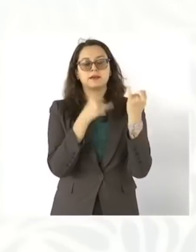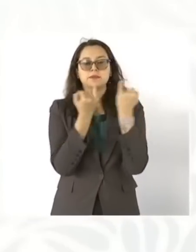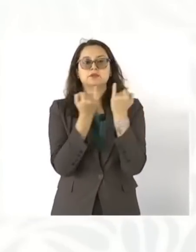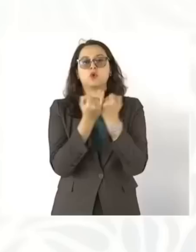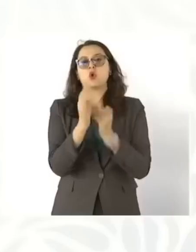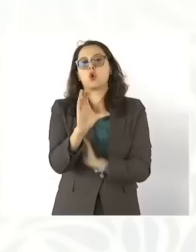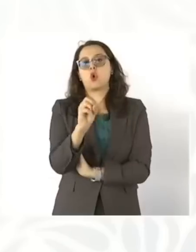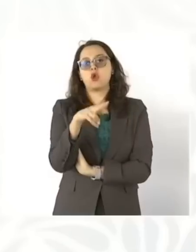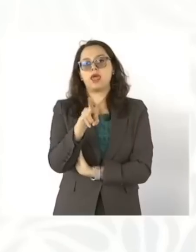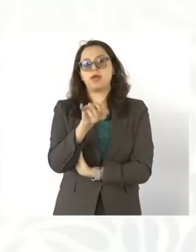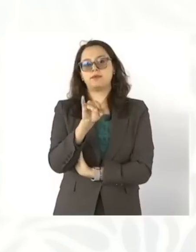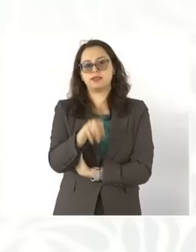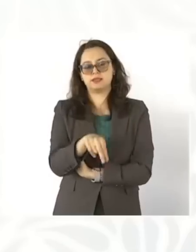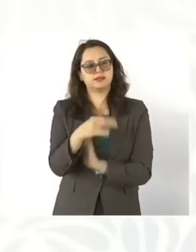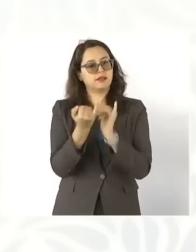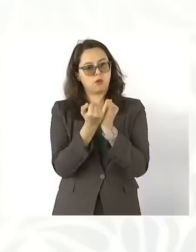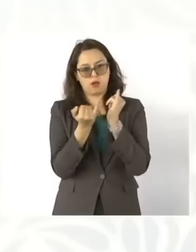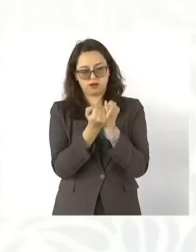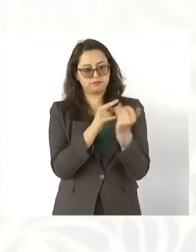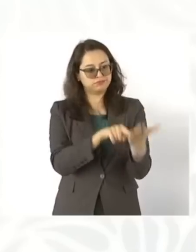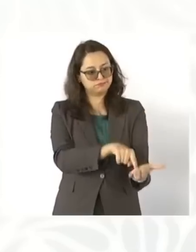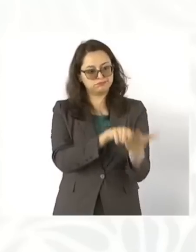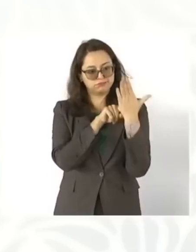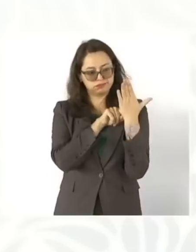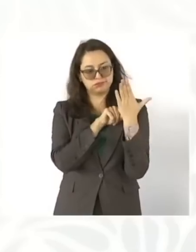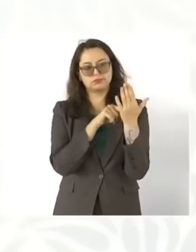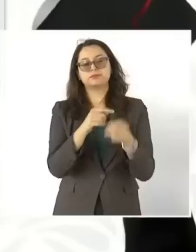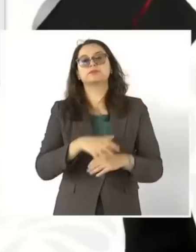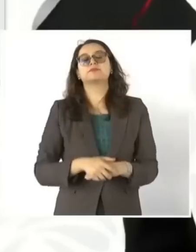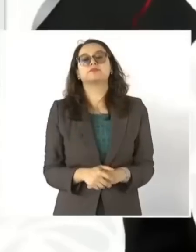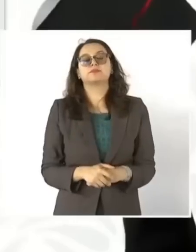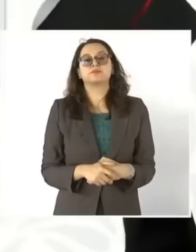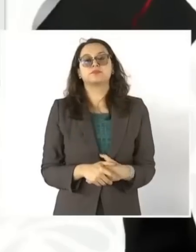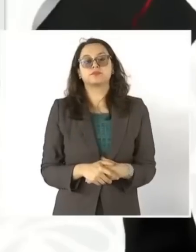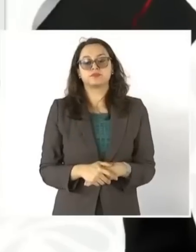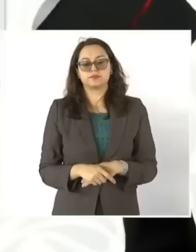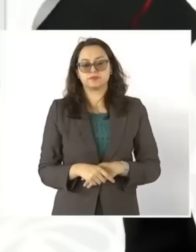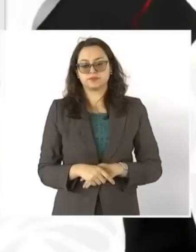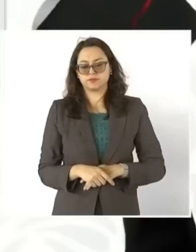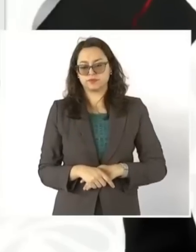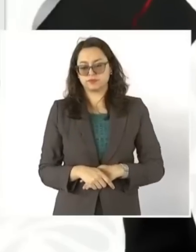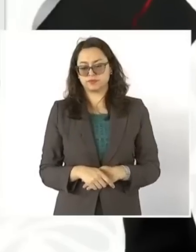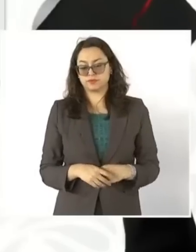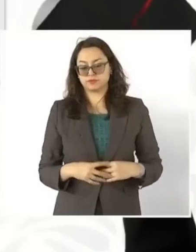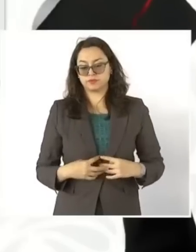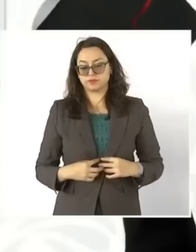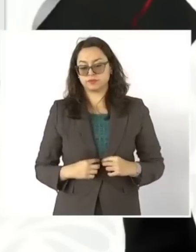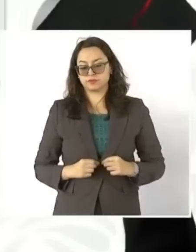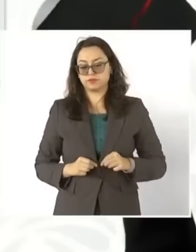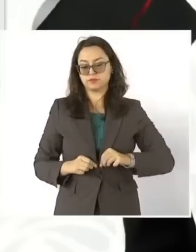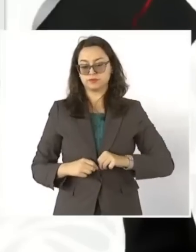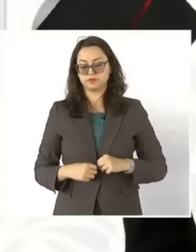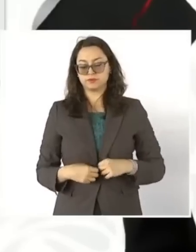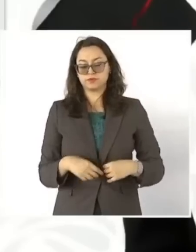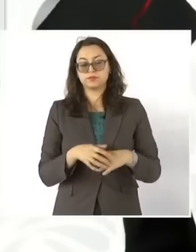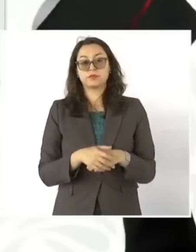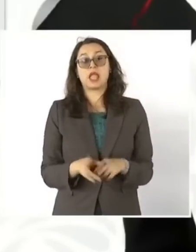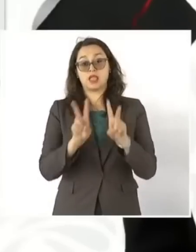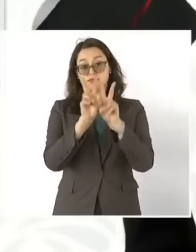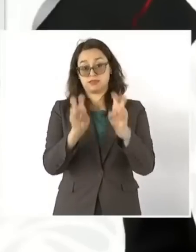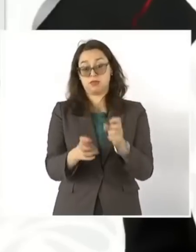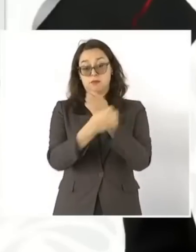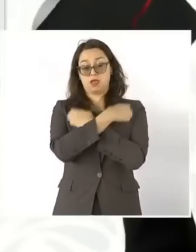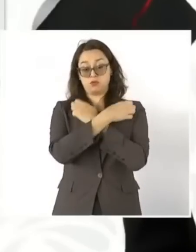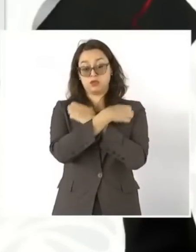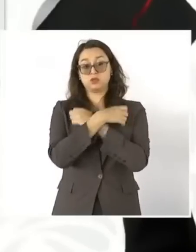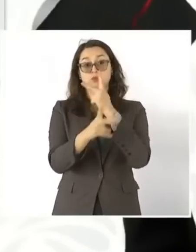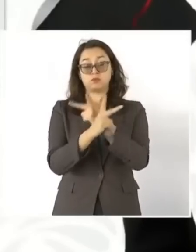adelante la educación hoy presentamos un programa muy ambicioso para la educación media superior el